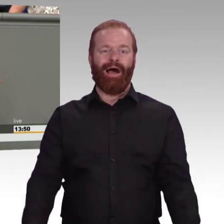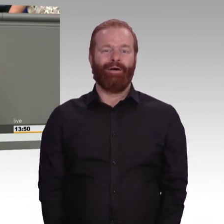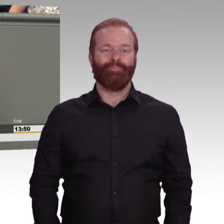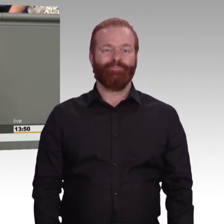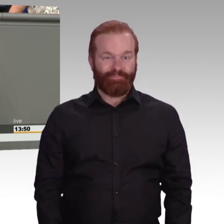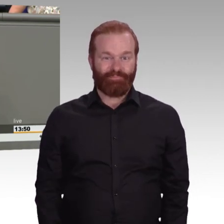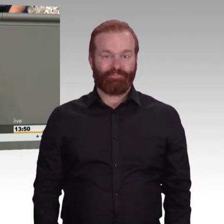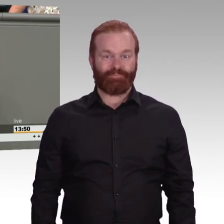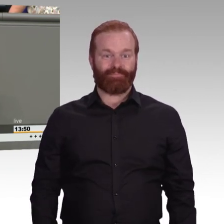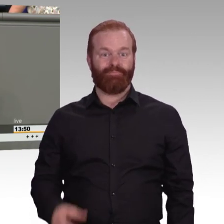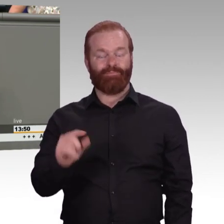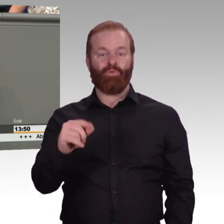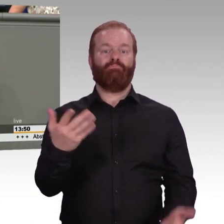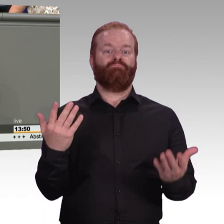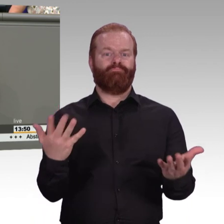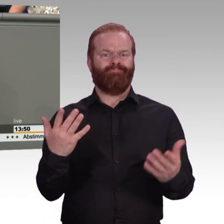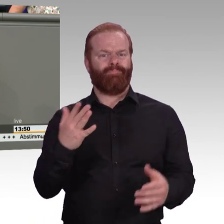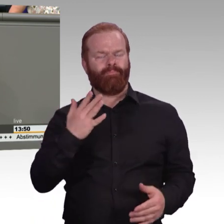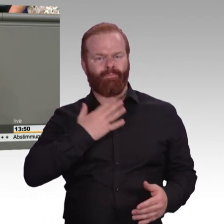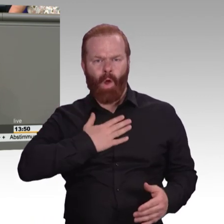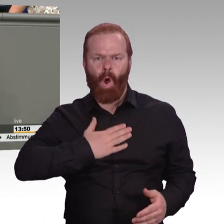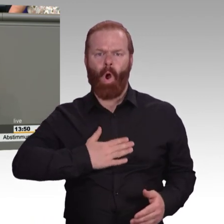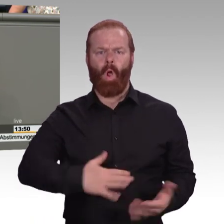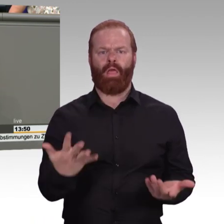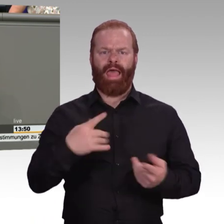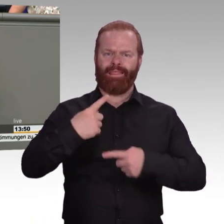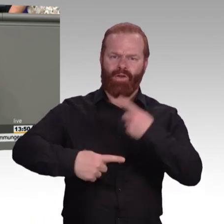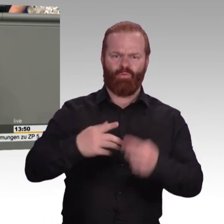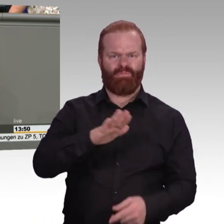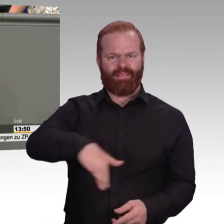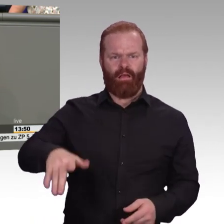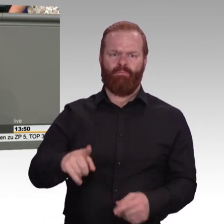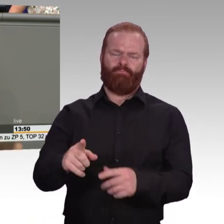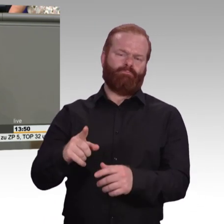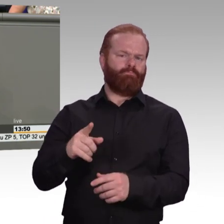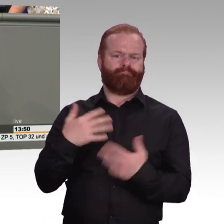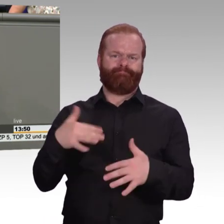in der Regierung einig sind und deswegen aus der CDU/CSU und mit der SPD